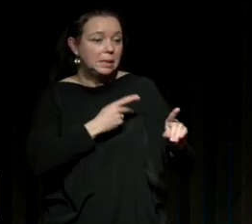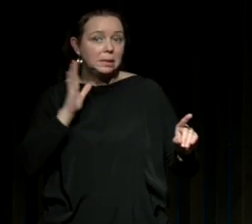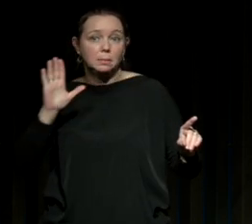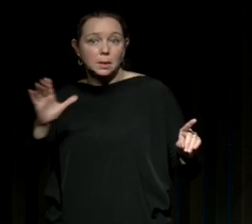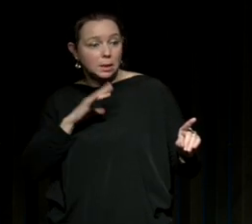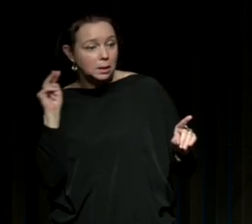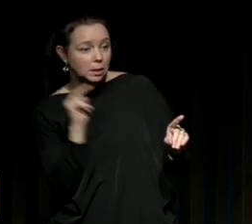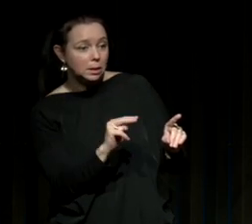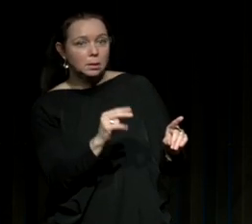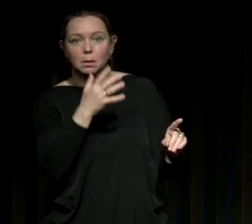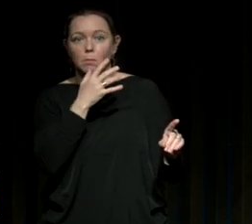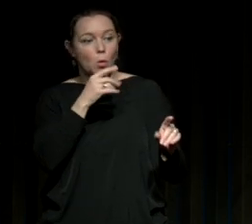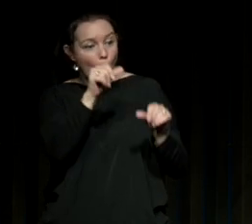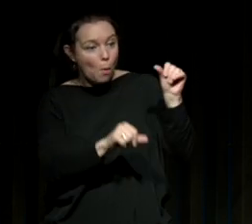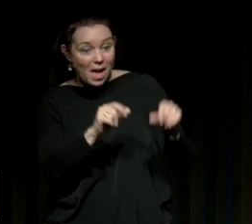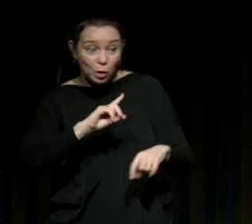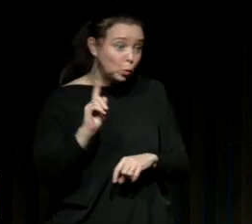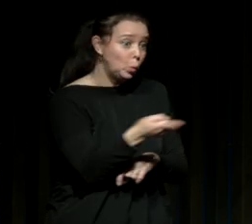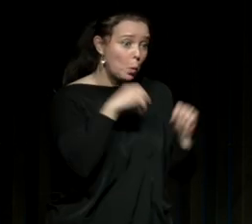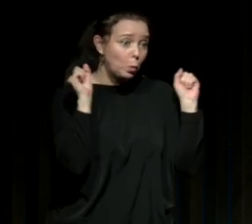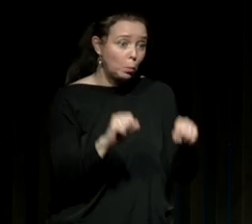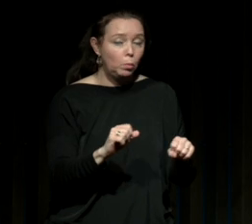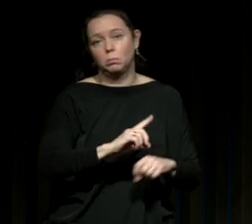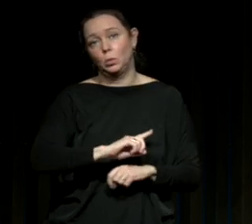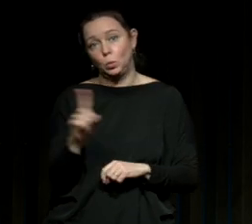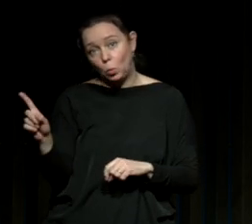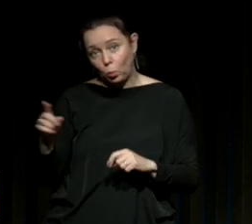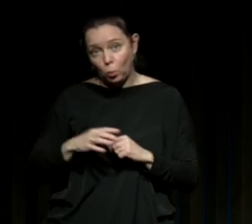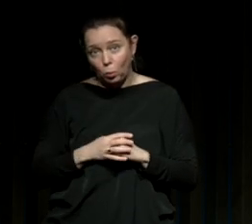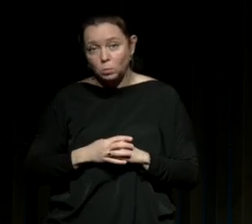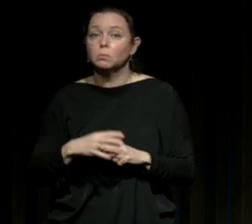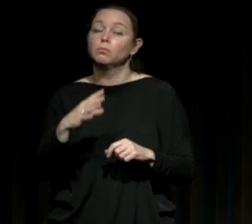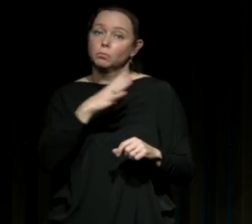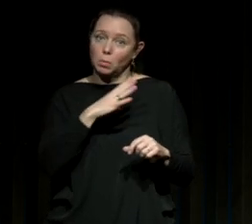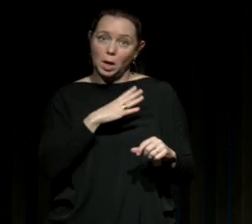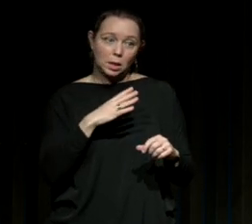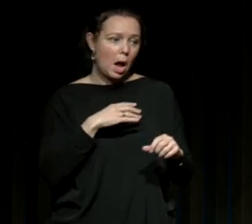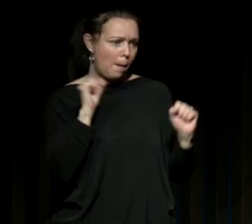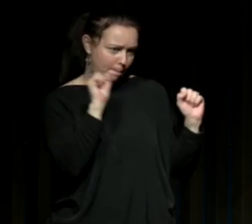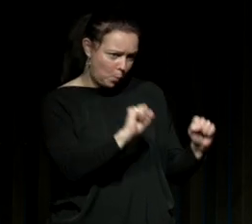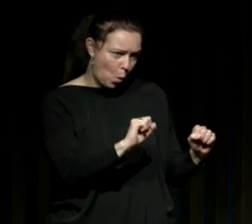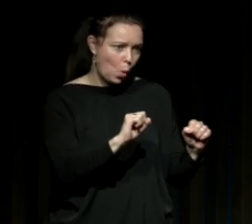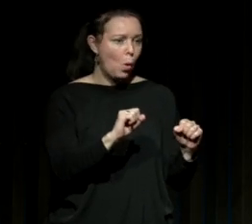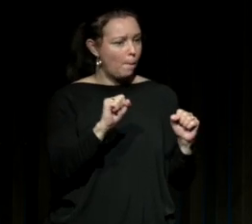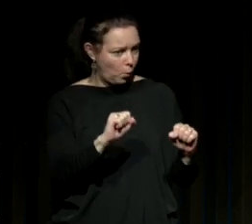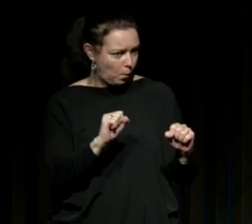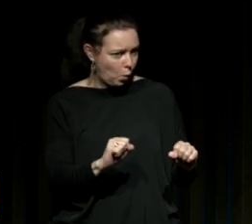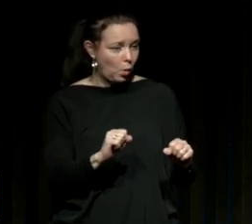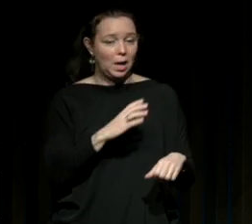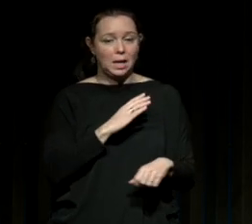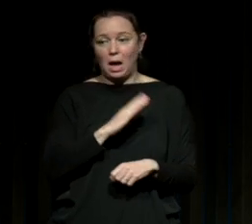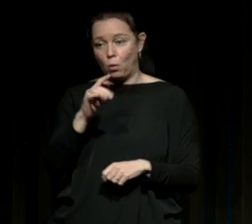pas opérer tout le monde il ya des indications puis il existe aussi des contre indications on